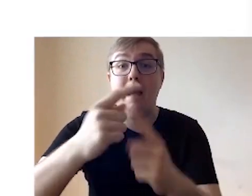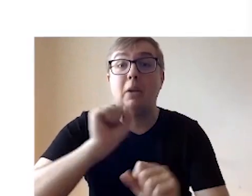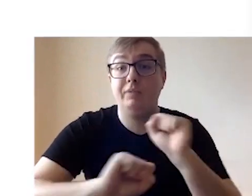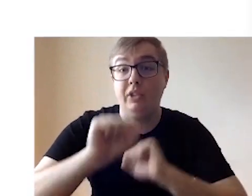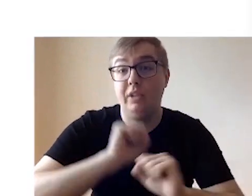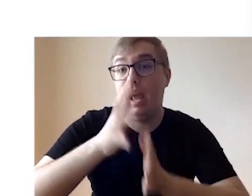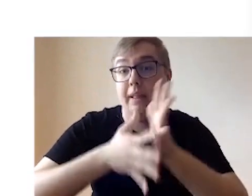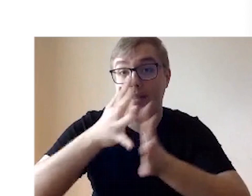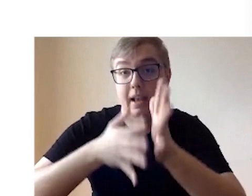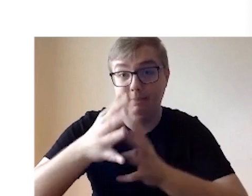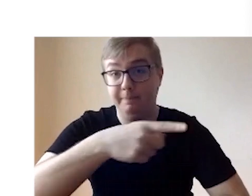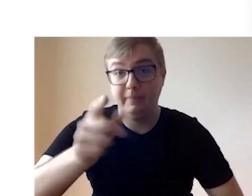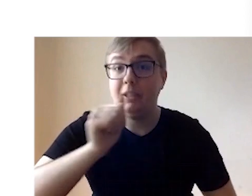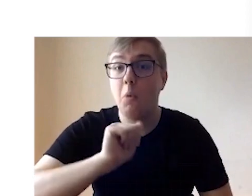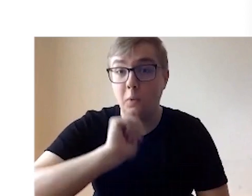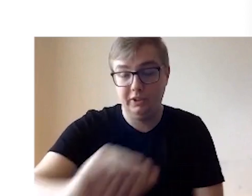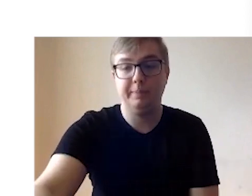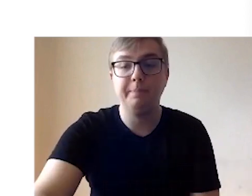Ćwiczenie :)